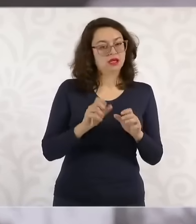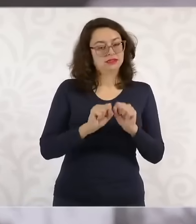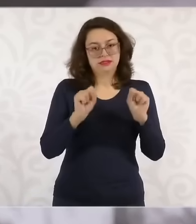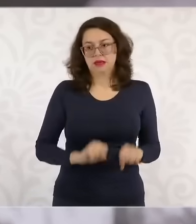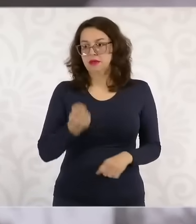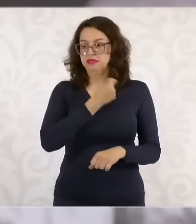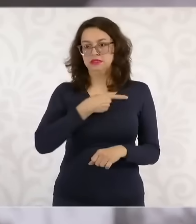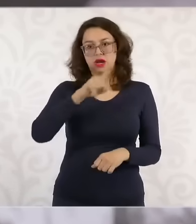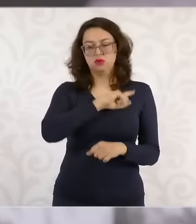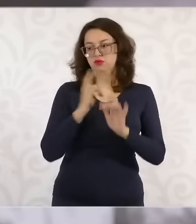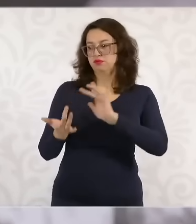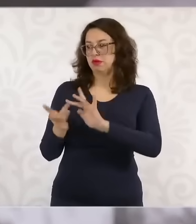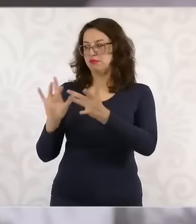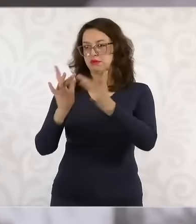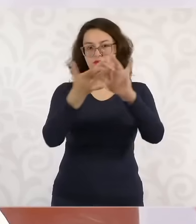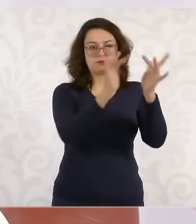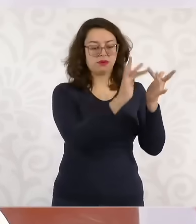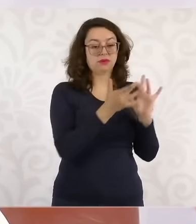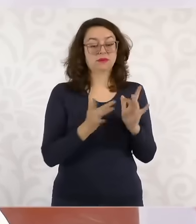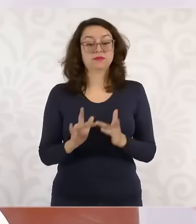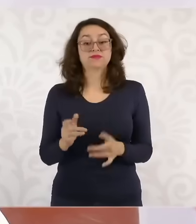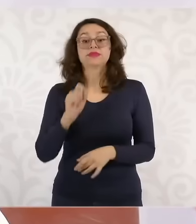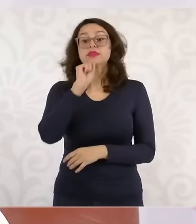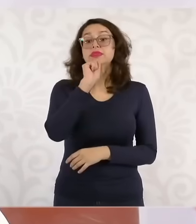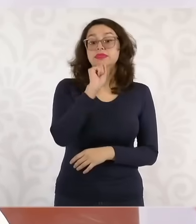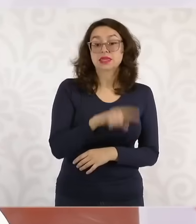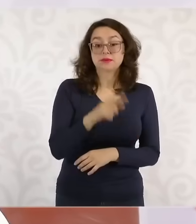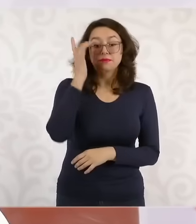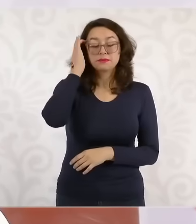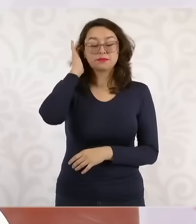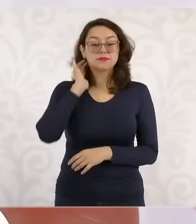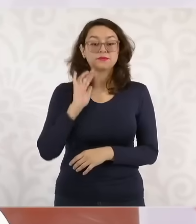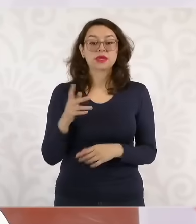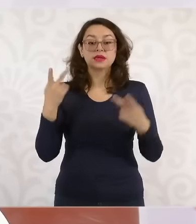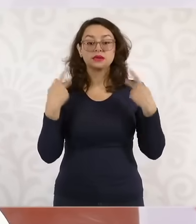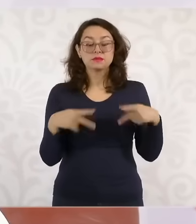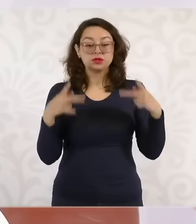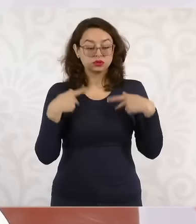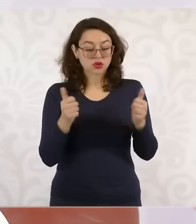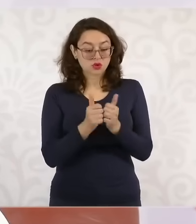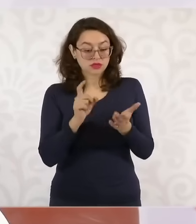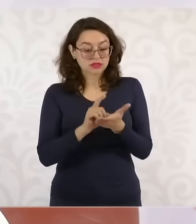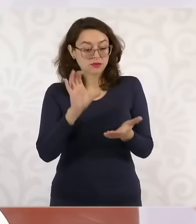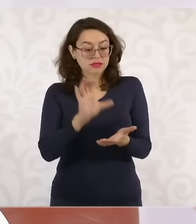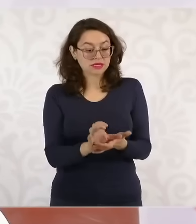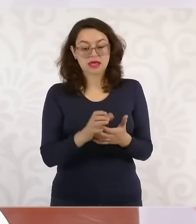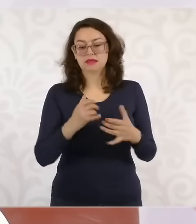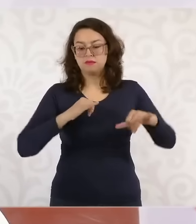información que se está analizando para mapear la discapacidad por territorio y saber qué es lo que